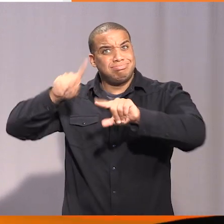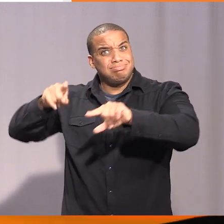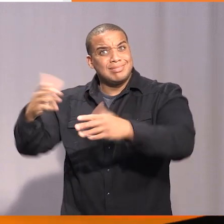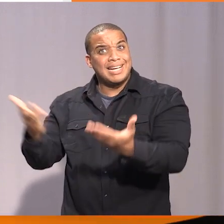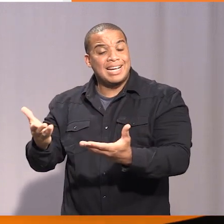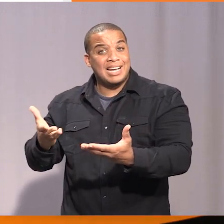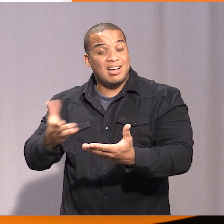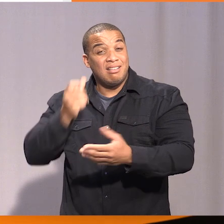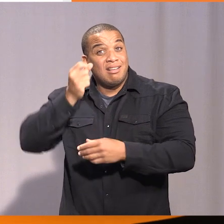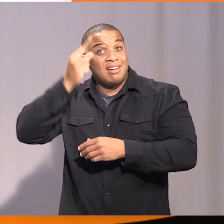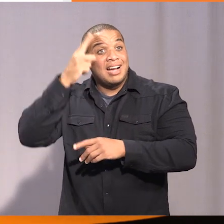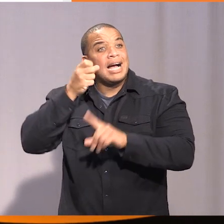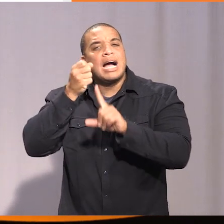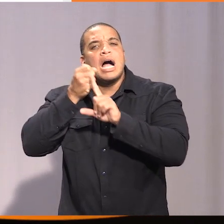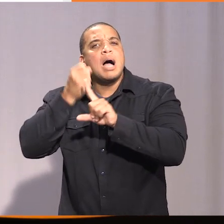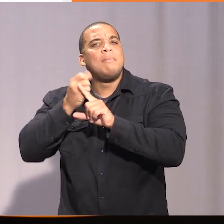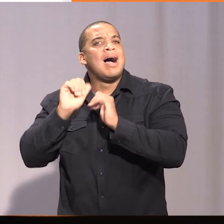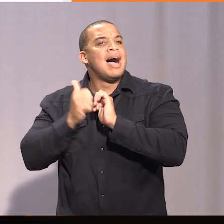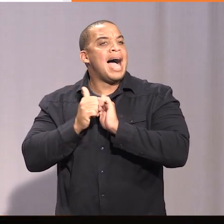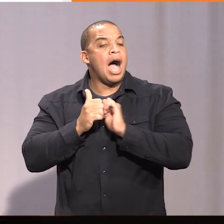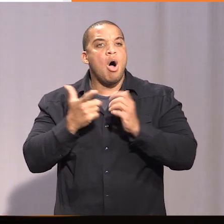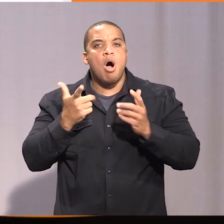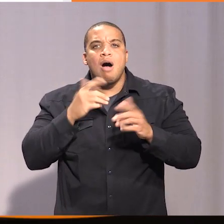Deseamos conocer bien los impactos relevantes de su